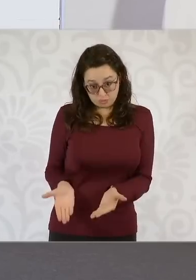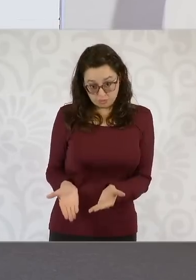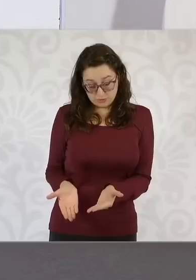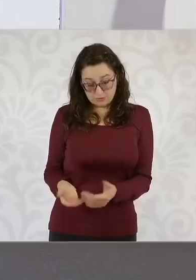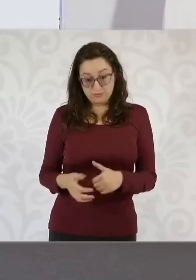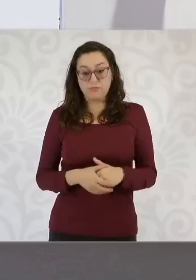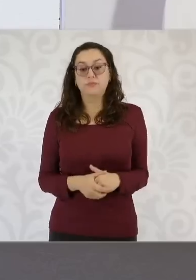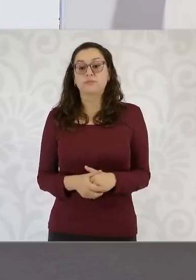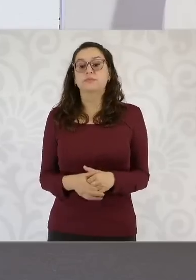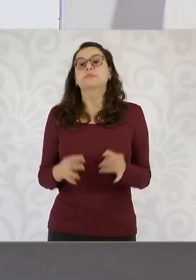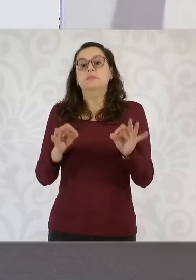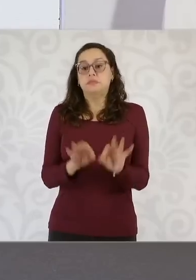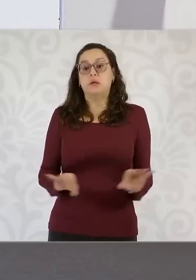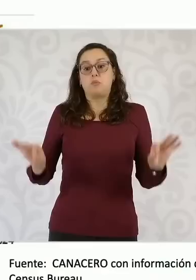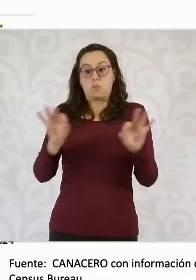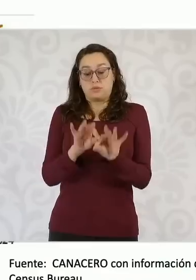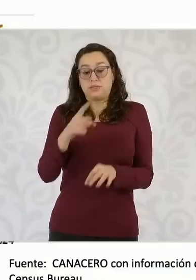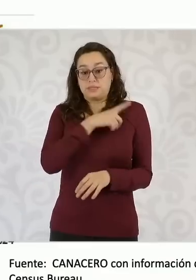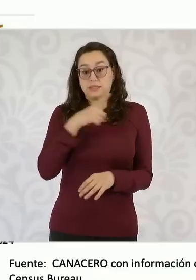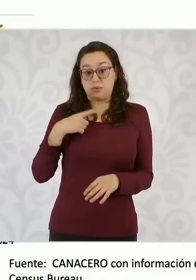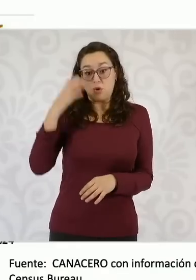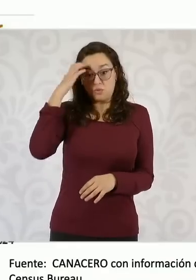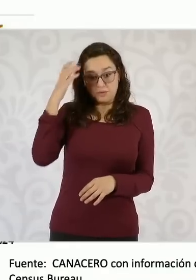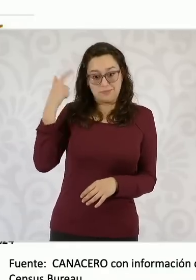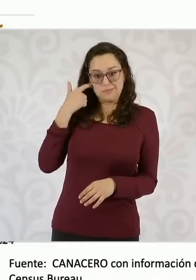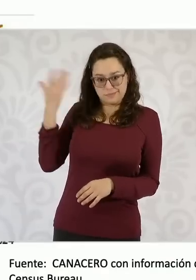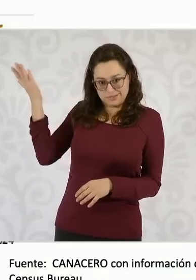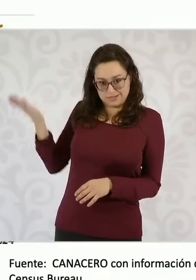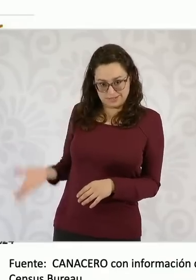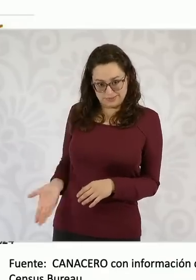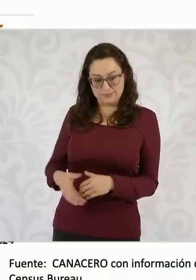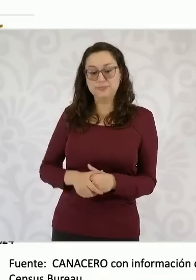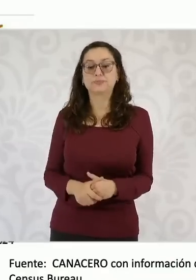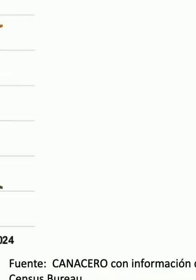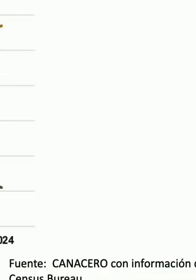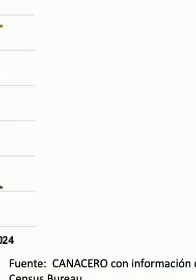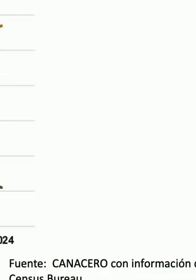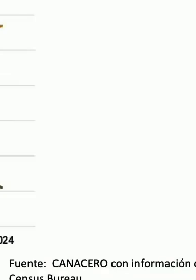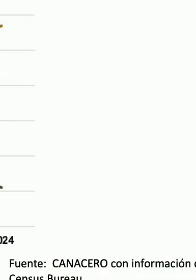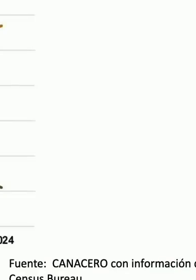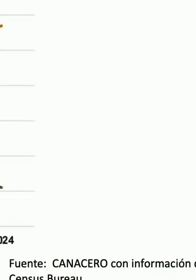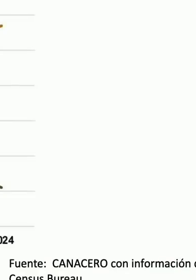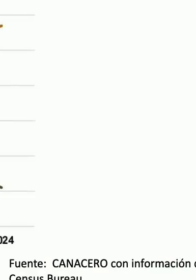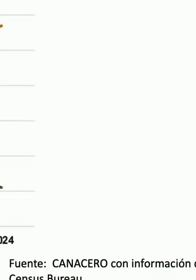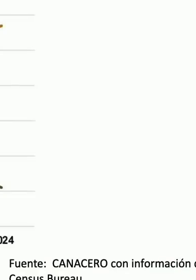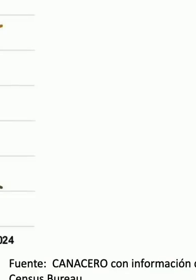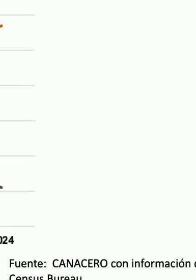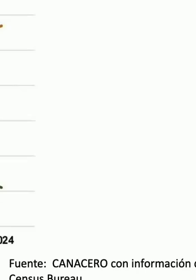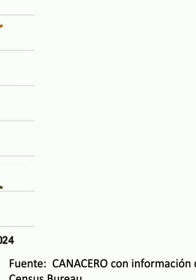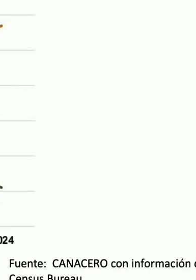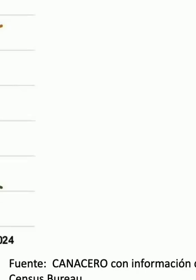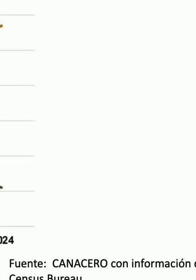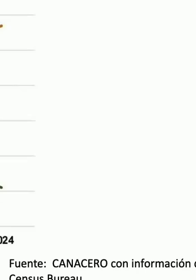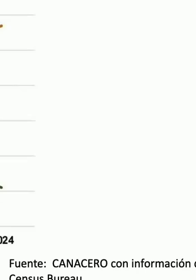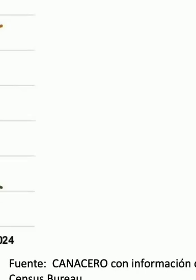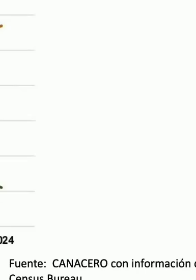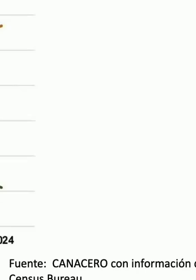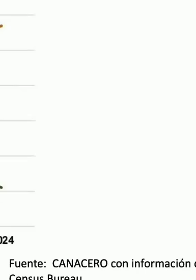yo por una razón porque en los considerandos de lo que se publica se dice que la razón